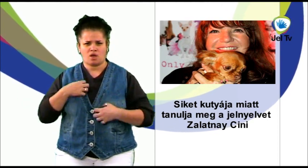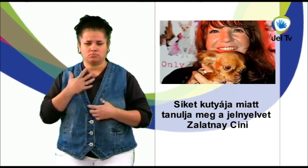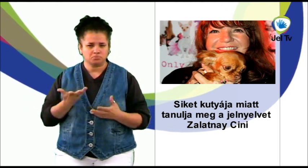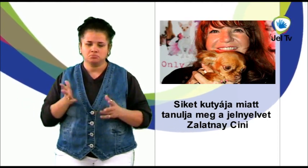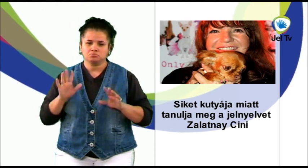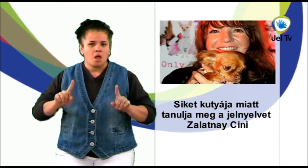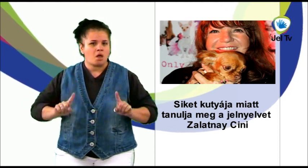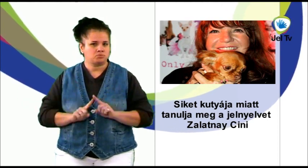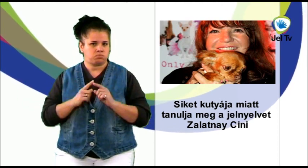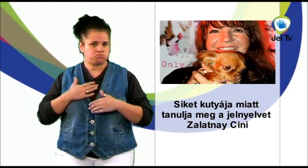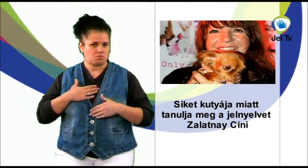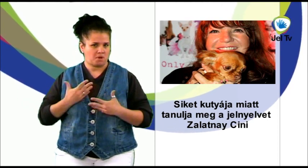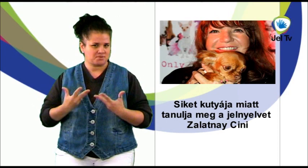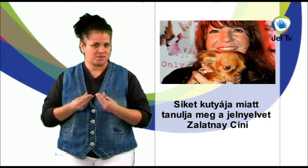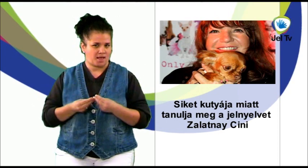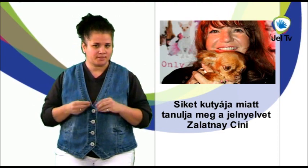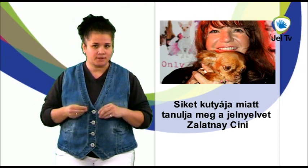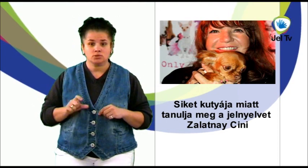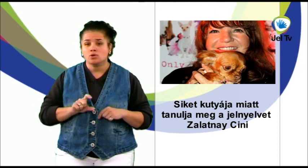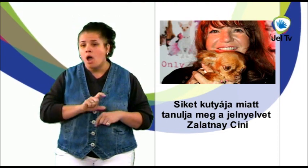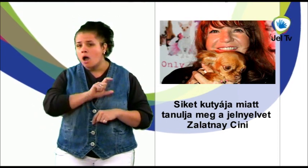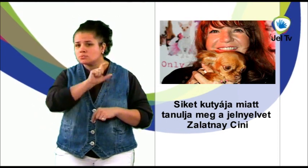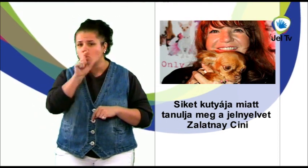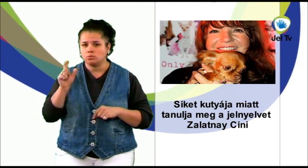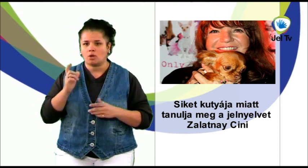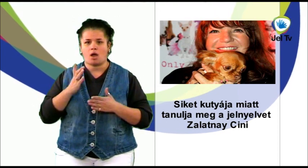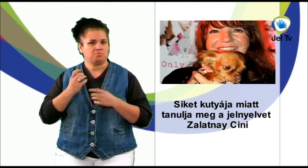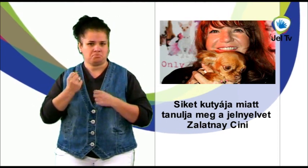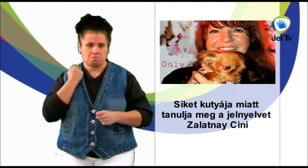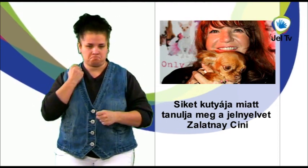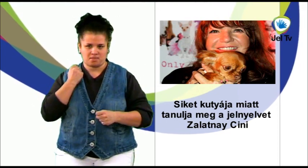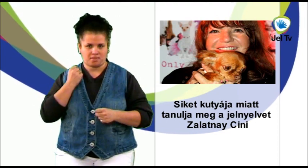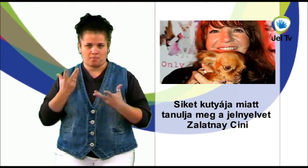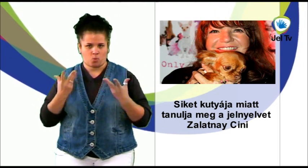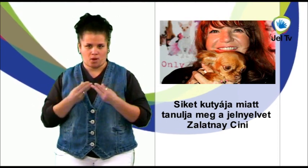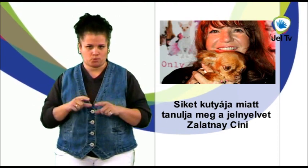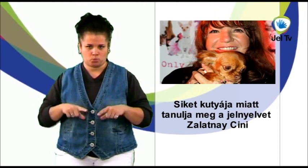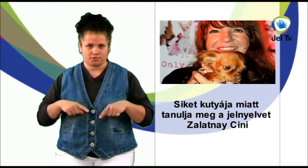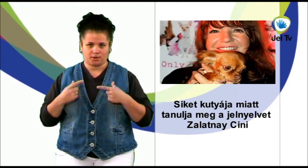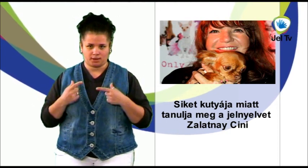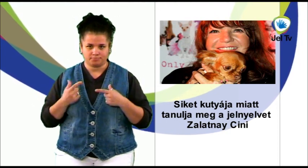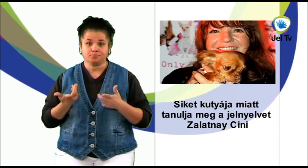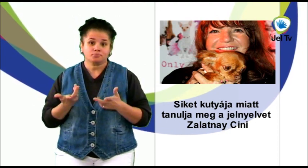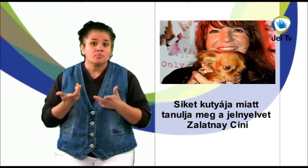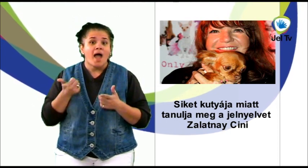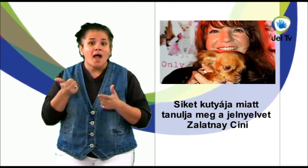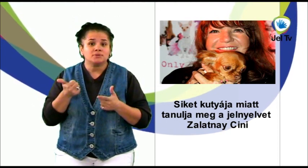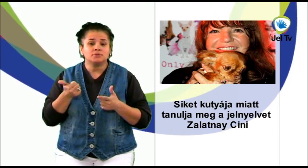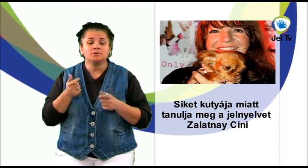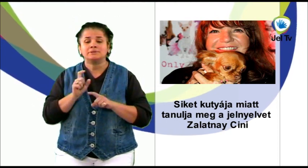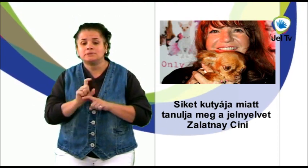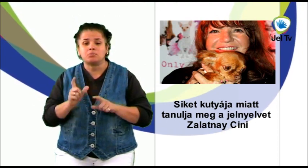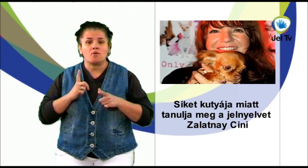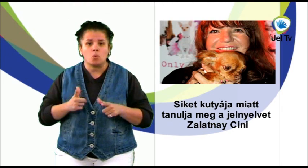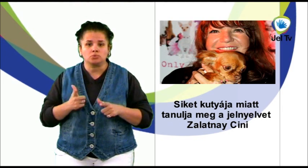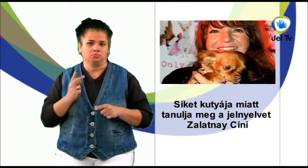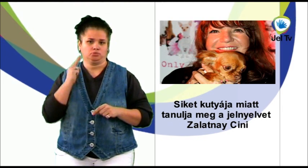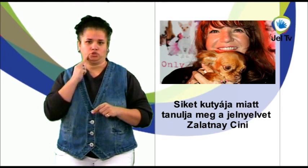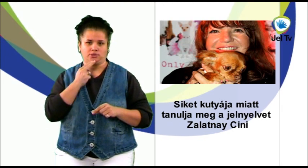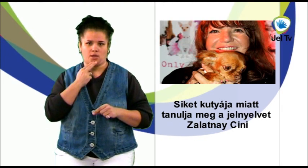Azonnal megszerették. Azóta nem bánták meg, hogy együtt élnek. Egy hibája volt a kutyának, az, hogy siket.